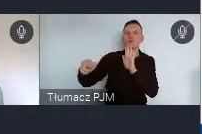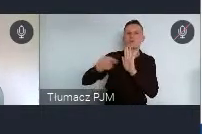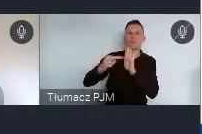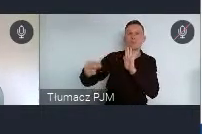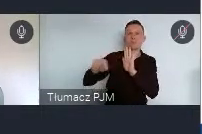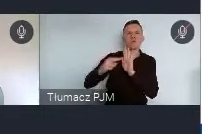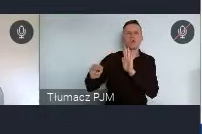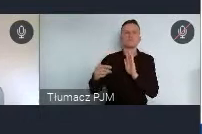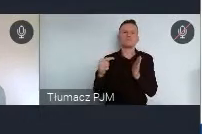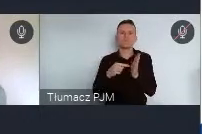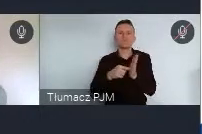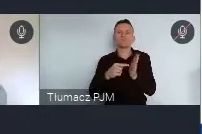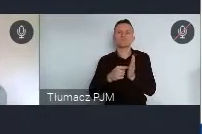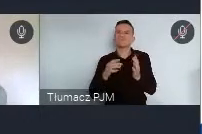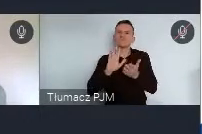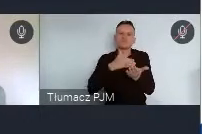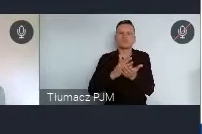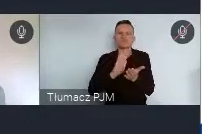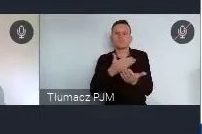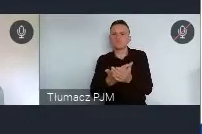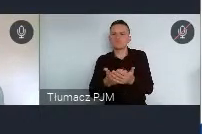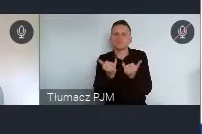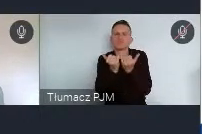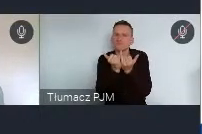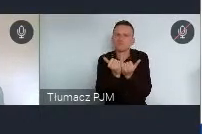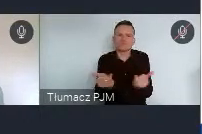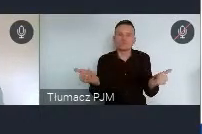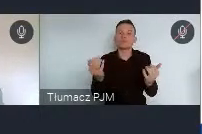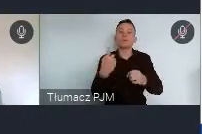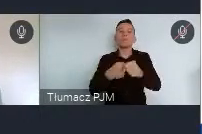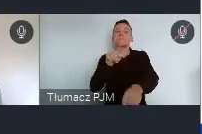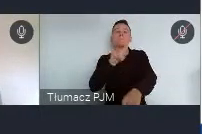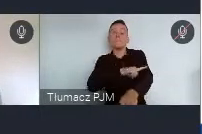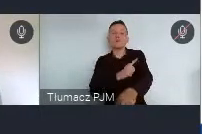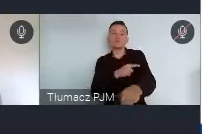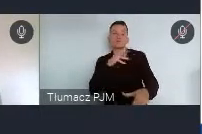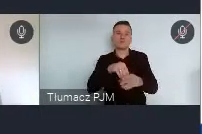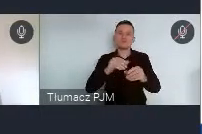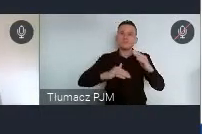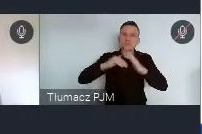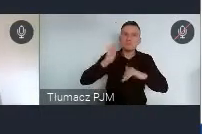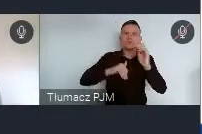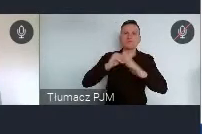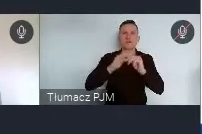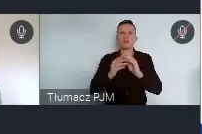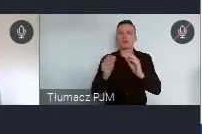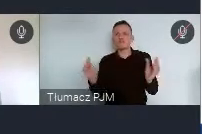Dlatego te przykłady są bardzo różne, Poznań, budowanie, zagospodarowanie brzegów rzeki